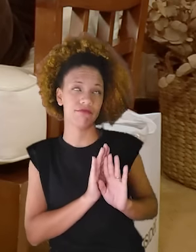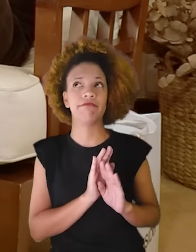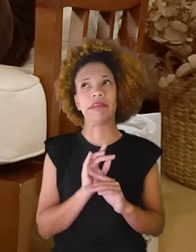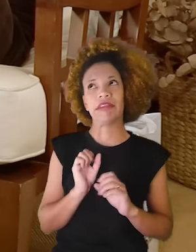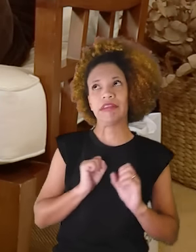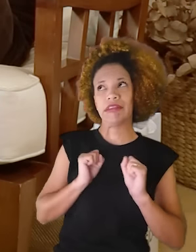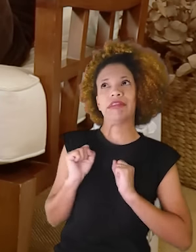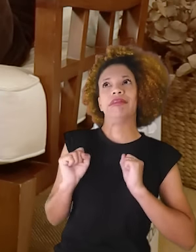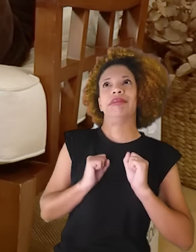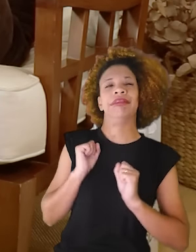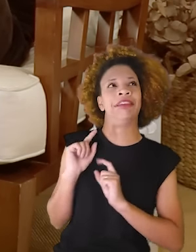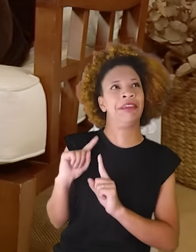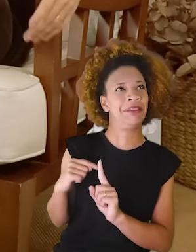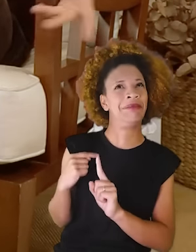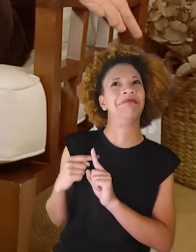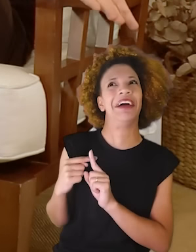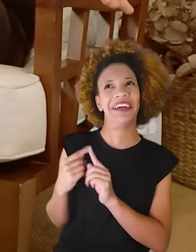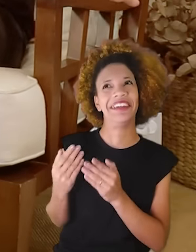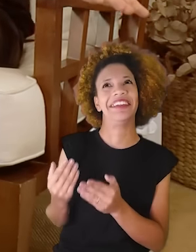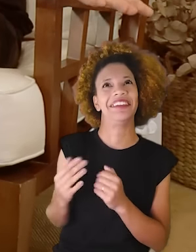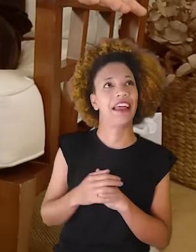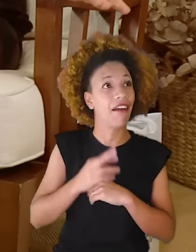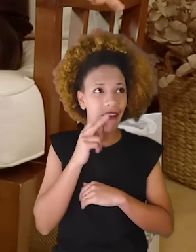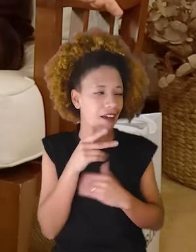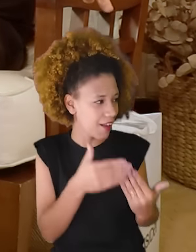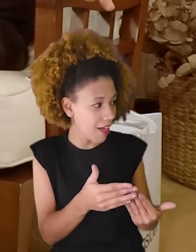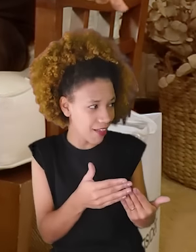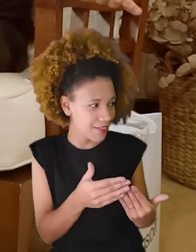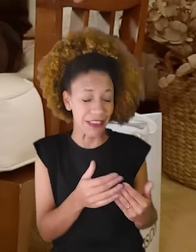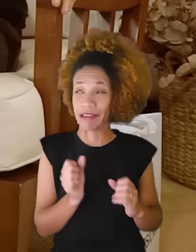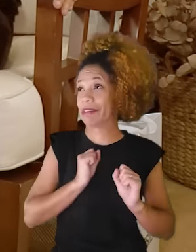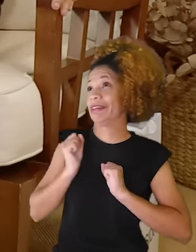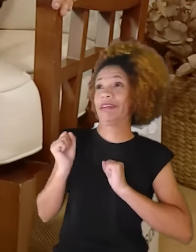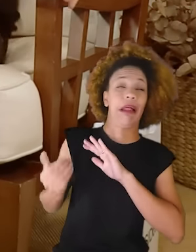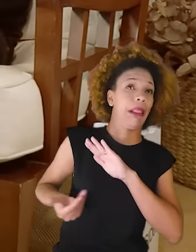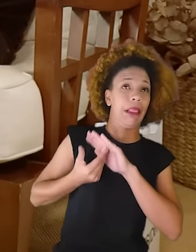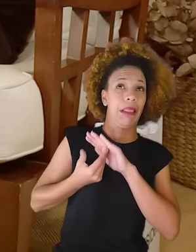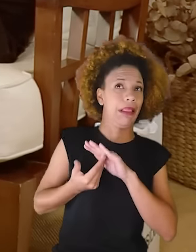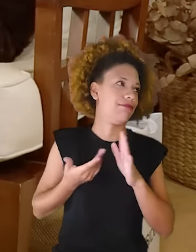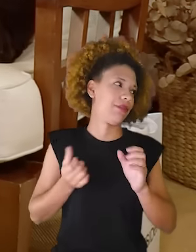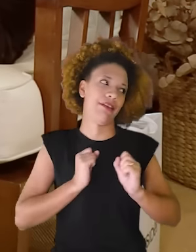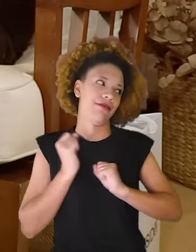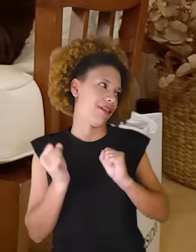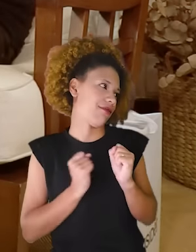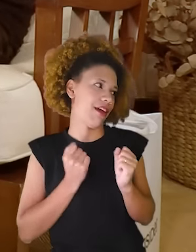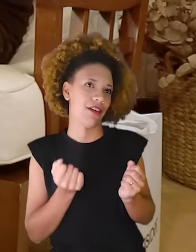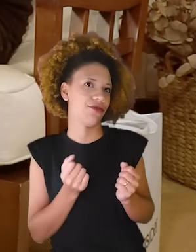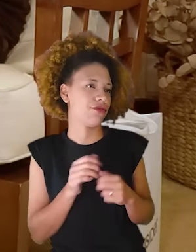mais uma ansiedade aí fo parabén [ __ ] V sair da se você quer tirar ansiedade você [ __ ] abre uma